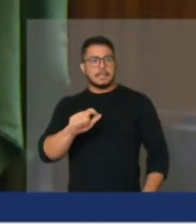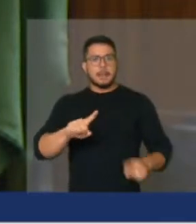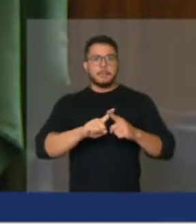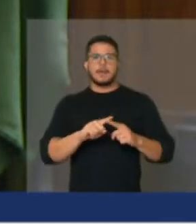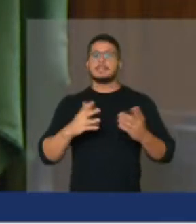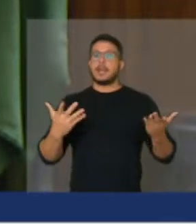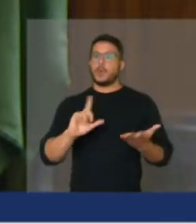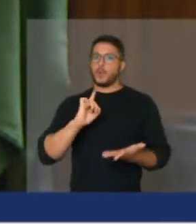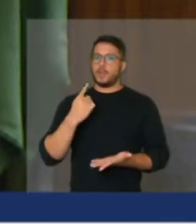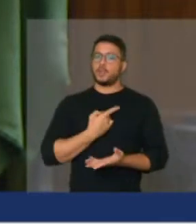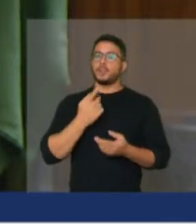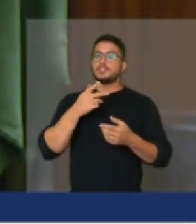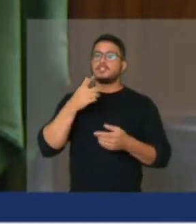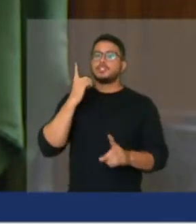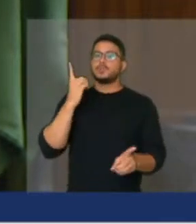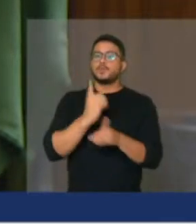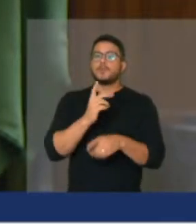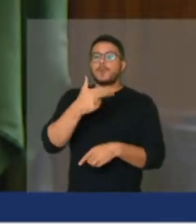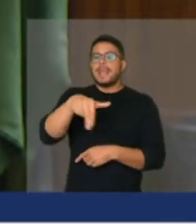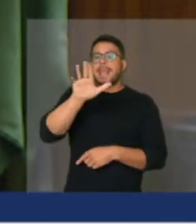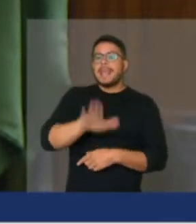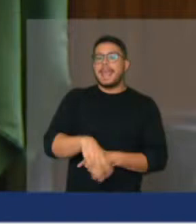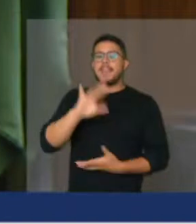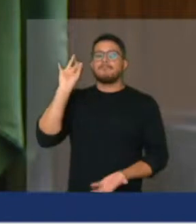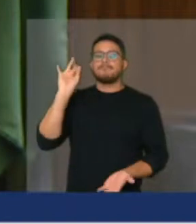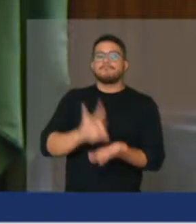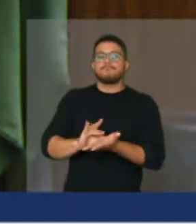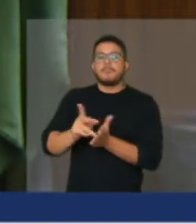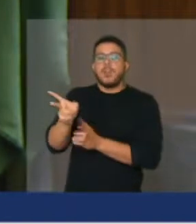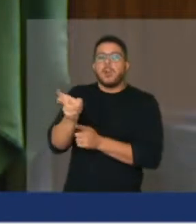VERDADEIRO PARASITA É O SENHOR PAULO GUEDES, QUE ESTÁ GANHANDO DINHEIRO FÁCIL, LÁ